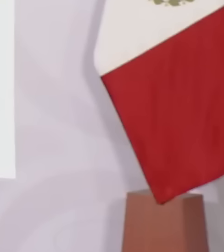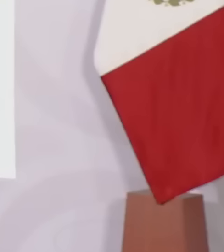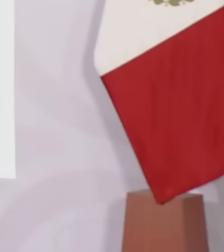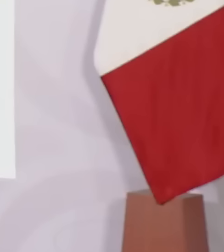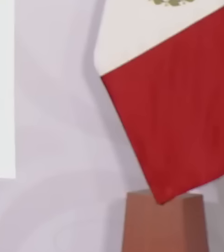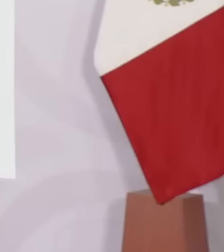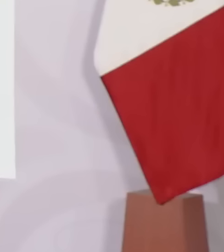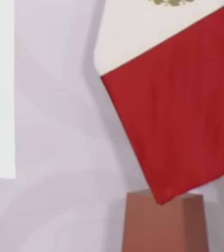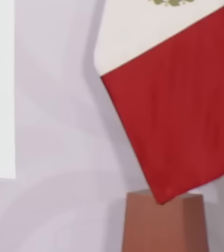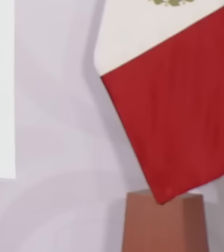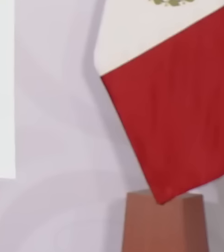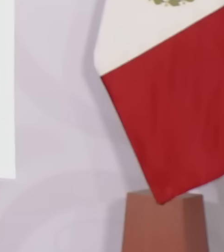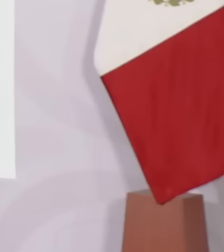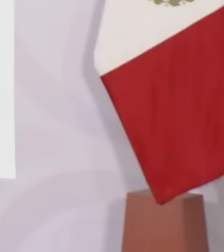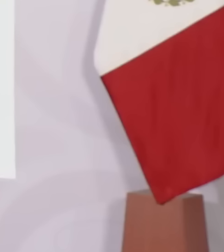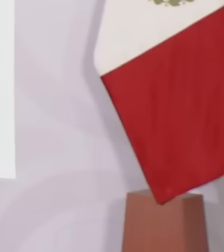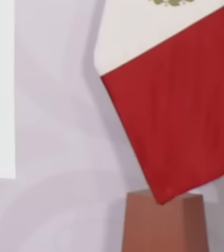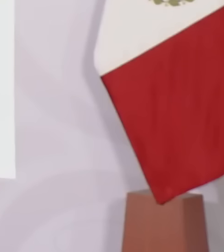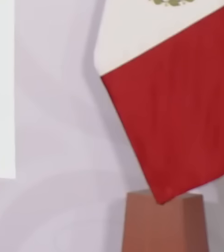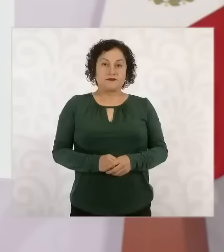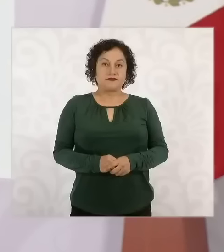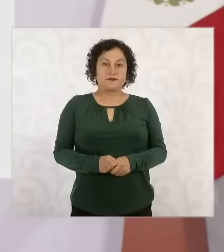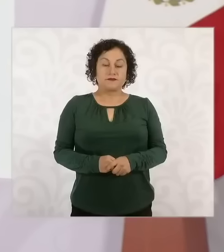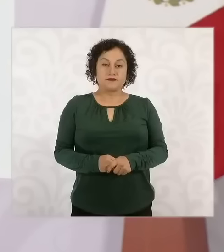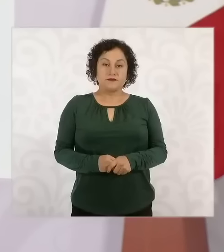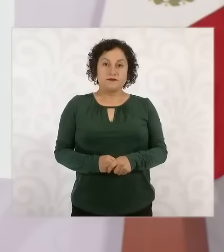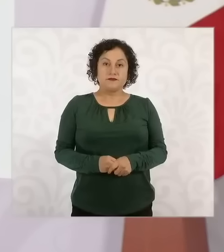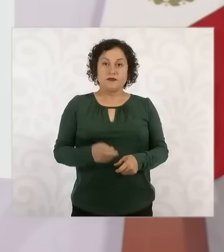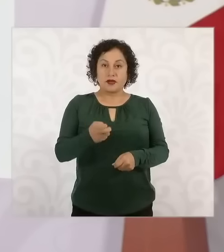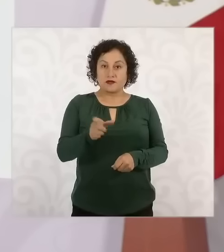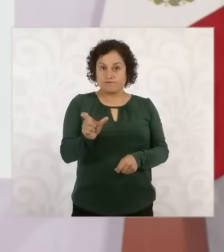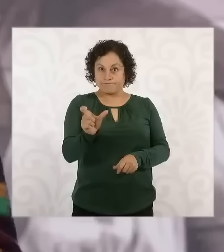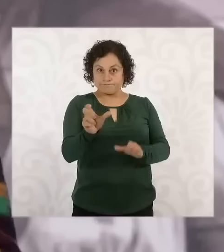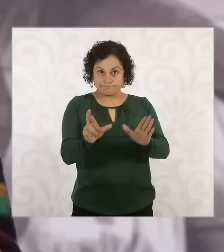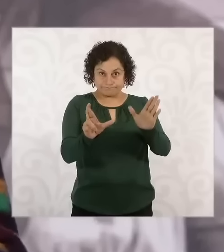que hoy estamos anunciando, lo que hace es darle cara, darle visibilidad, garantizarle derecho a